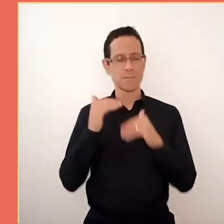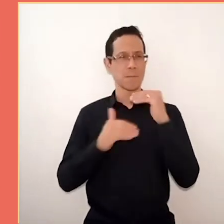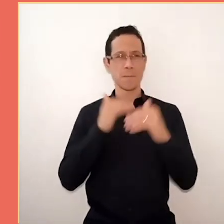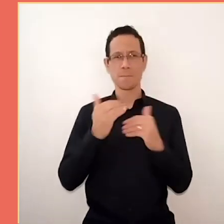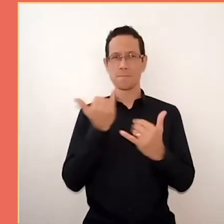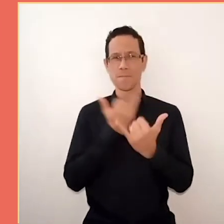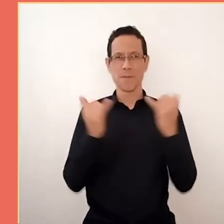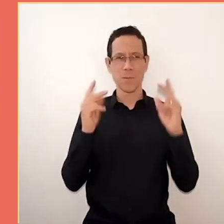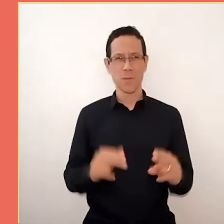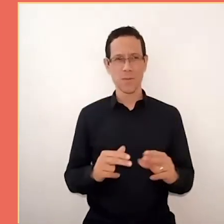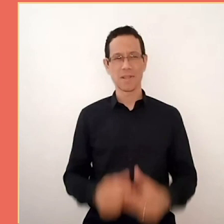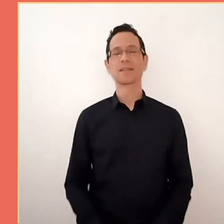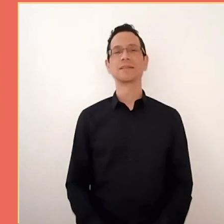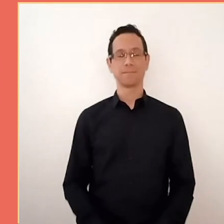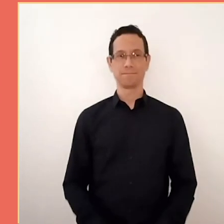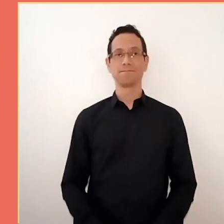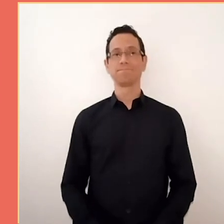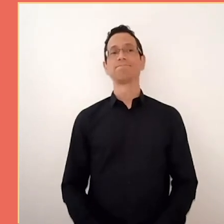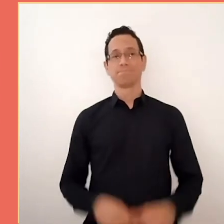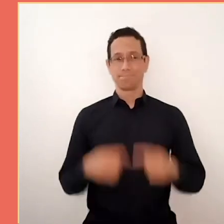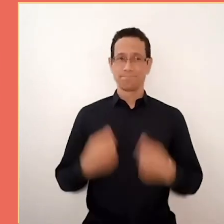a necessidade que a gente tem na arte na nossa vida,